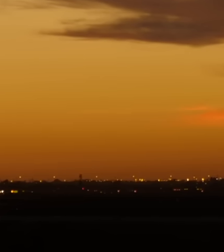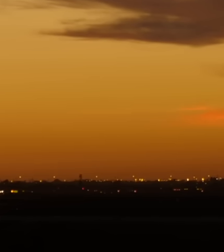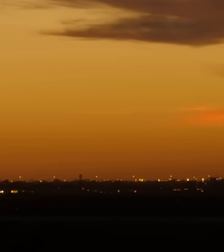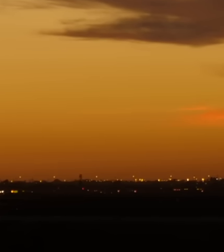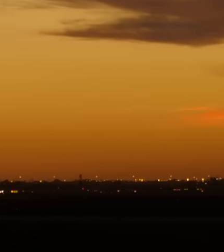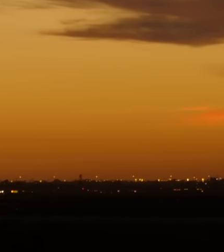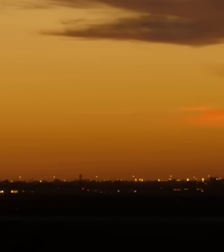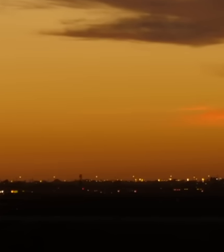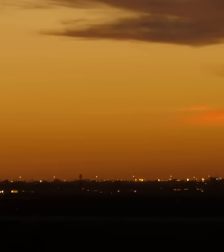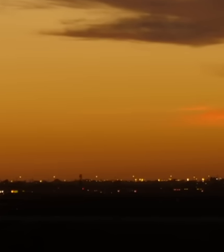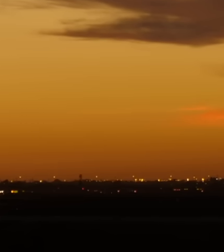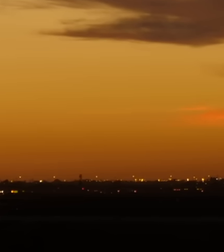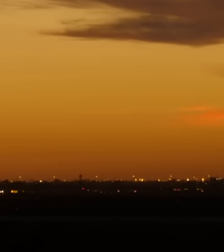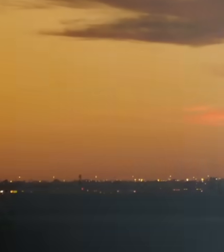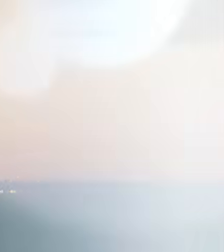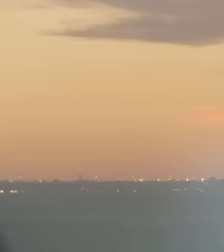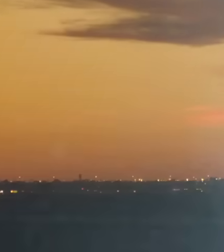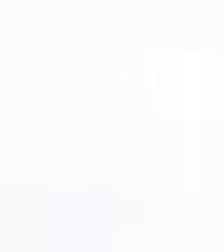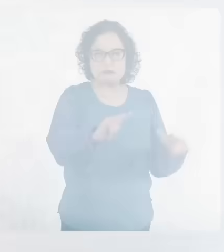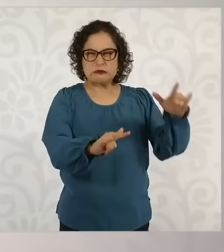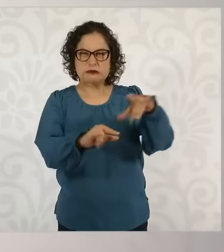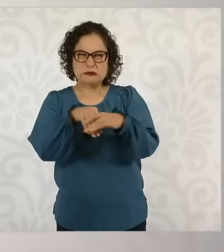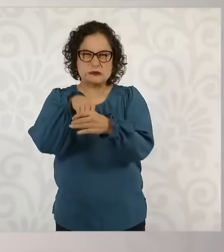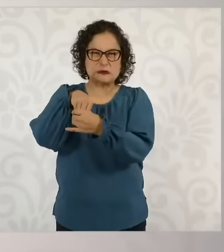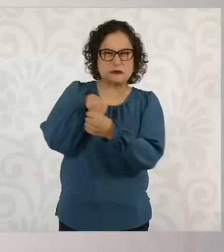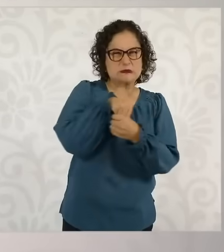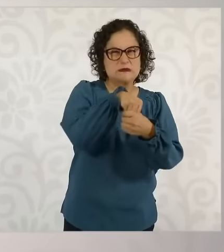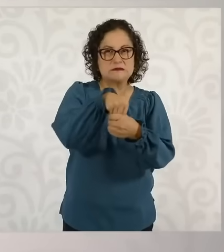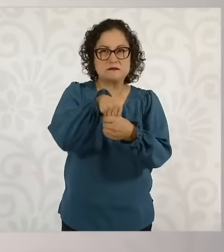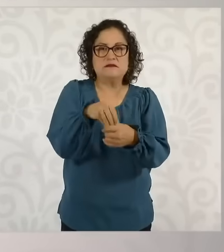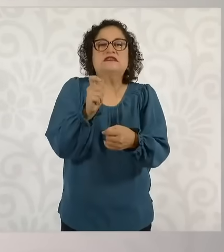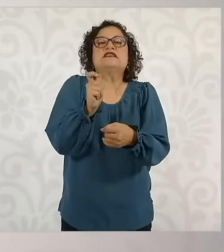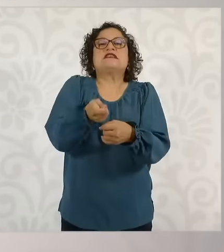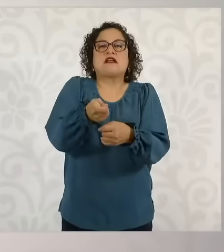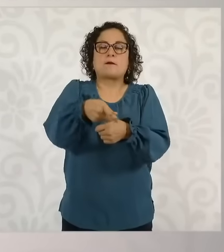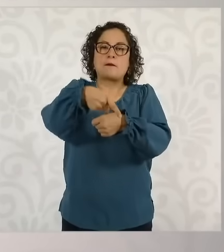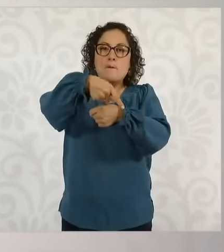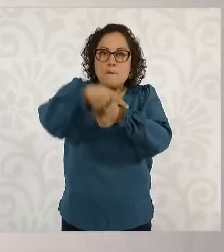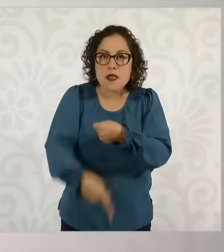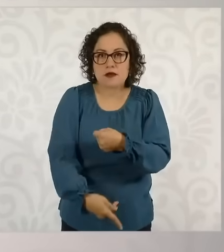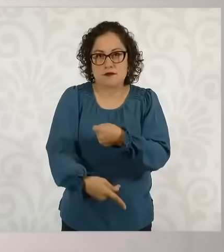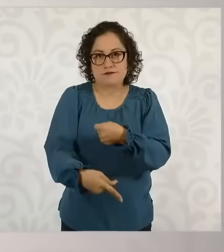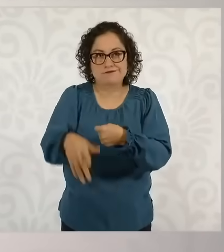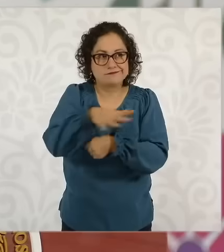entre ambos países. En su conferencia mañanera de este lunes 21 de julio en Palacio Nacional,